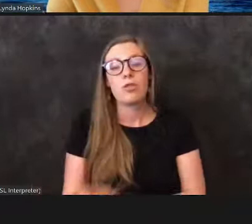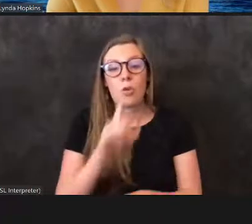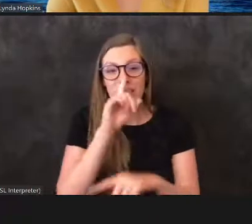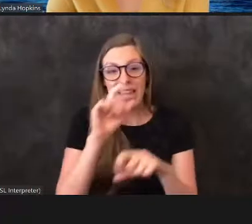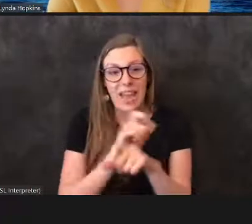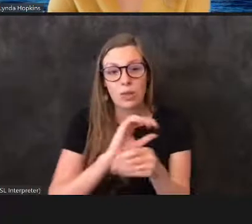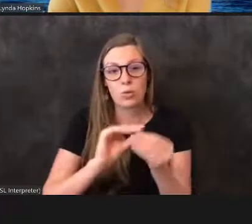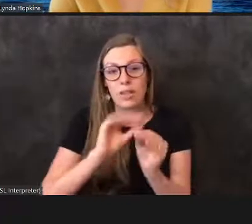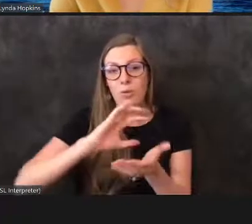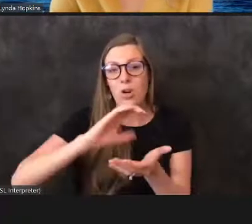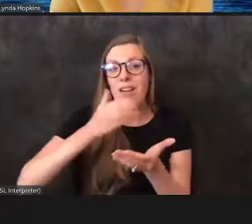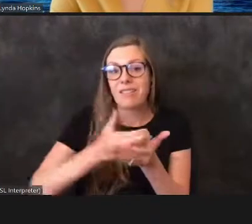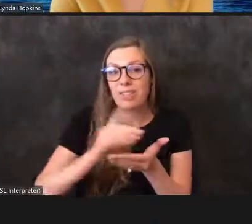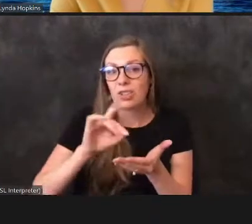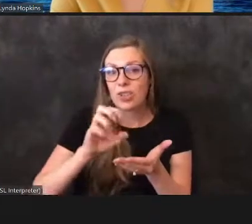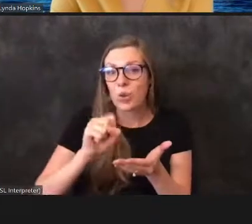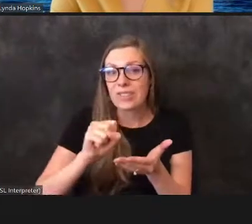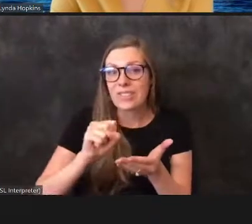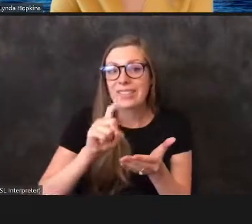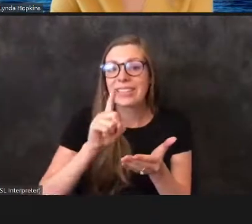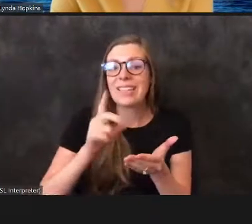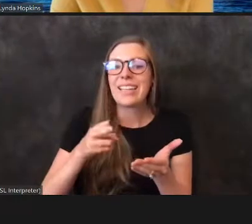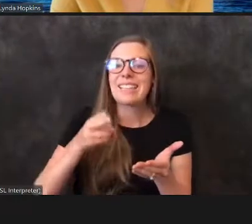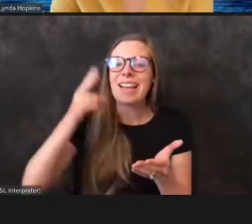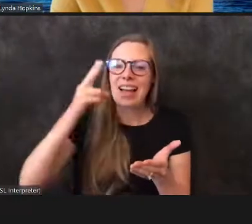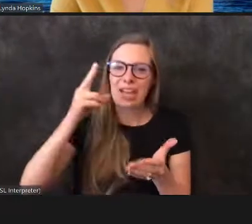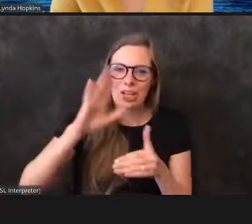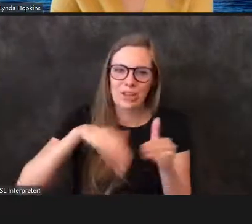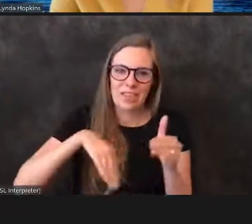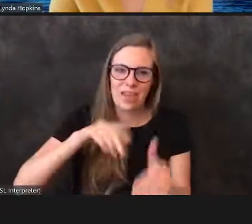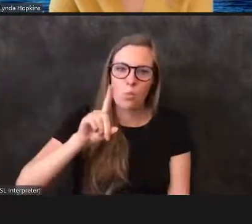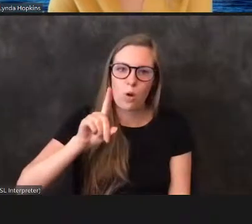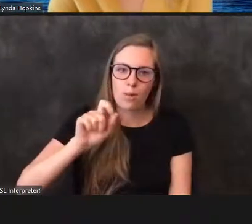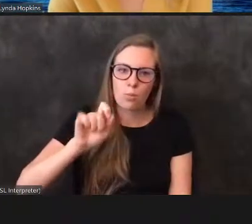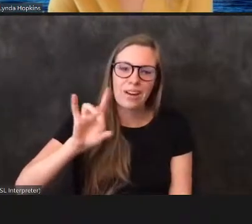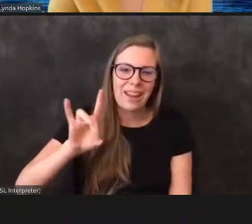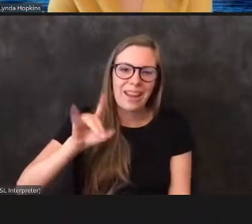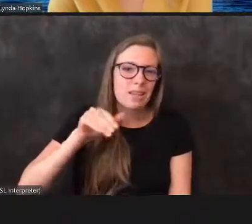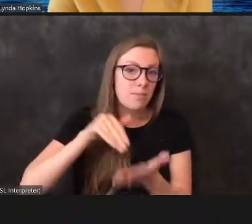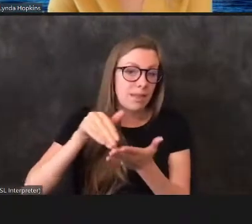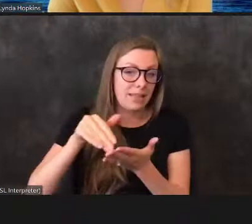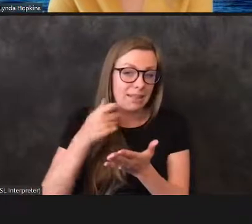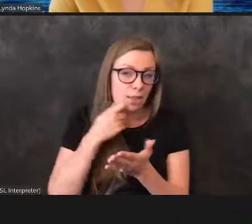El número de hecho de dosis es más alto que ese punto ocho millones que declaró